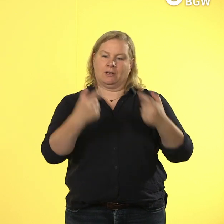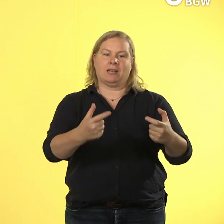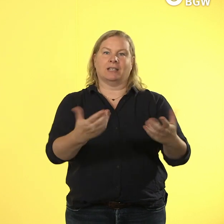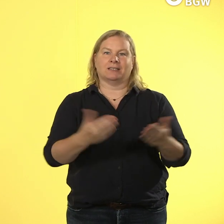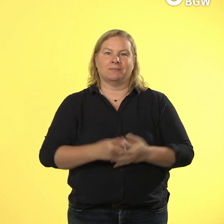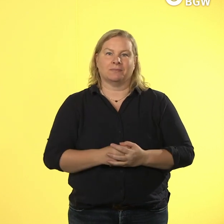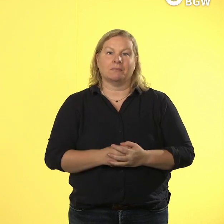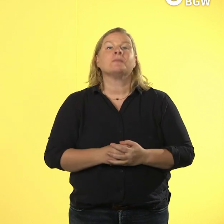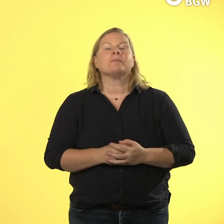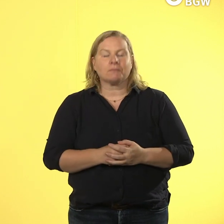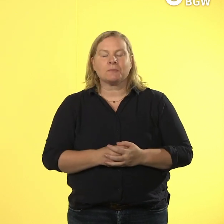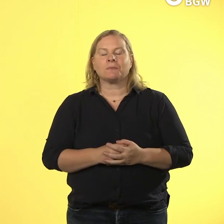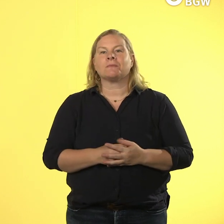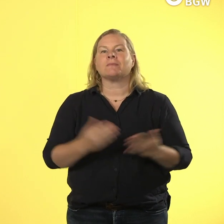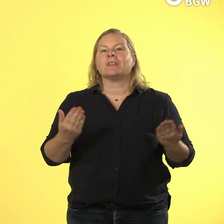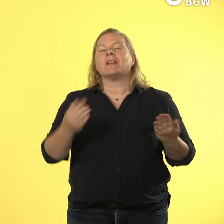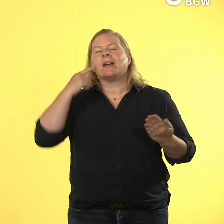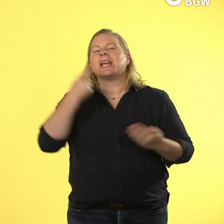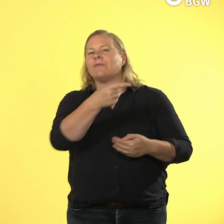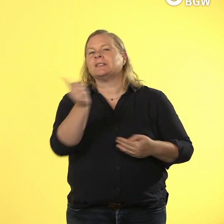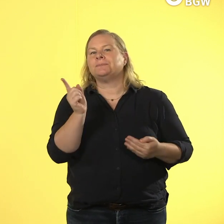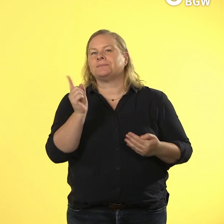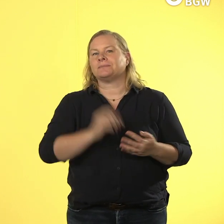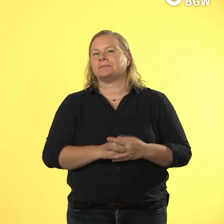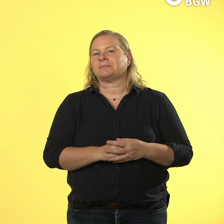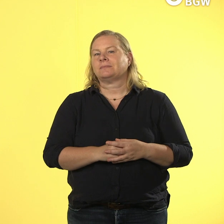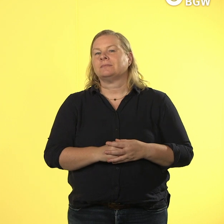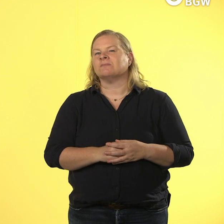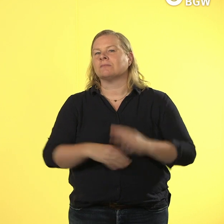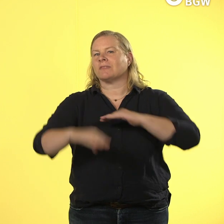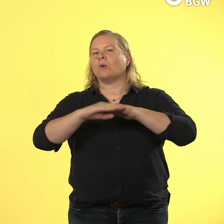liebe Kollegen und Kolleginnen der 17A, sehr gestresst sind. Sie haben sehr viel Stress im System.